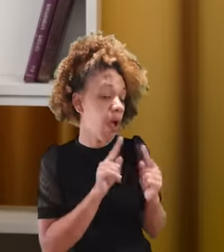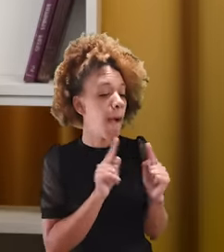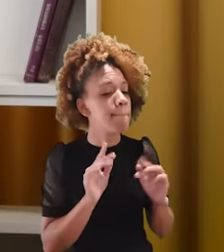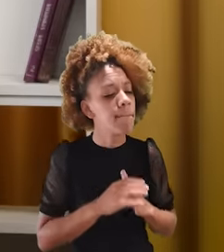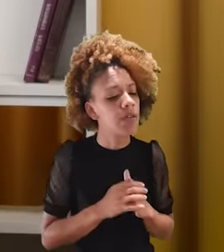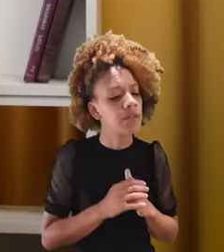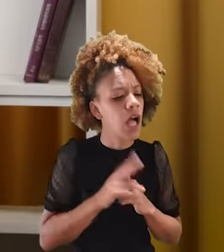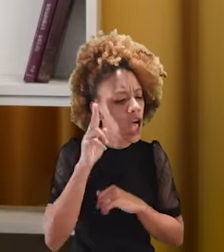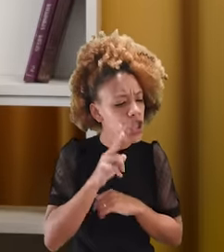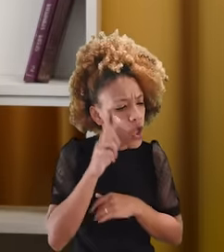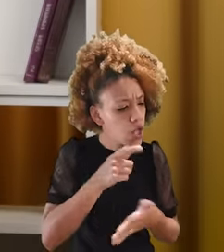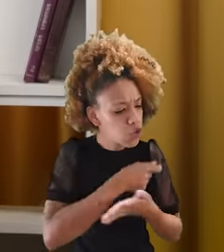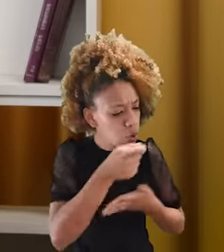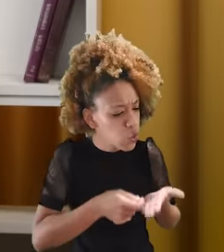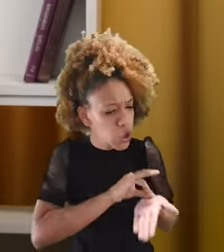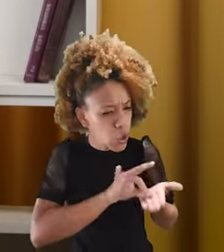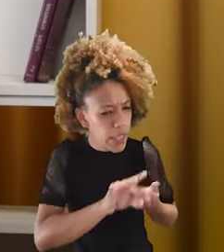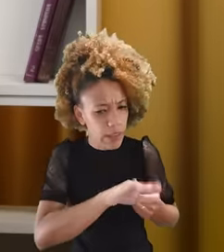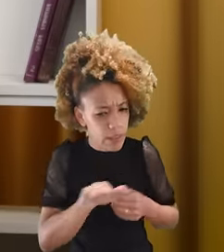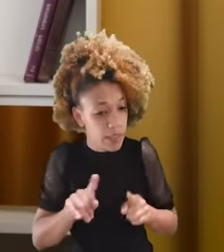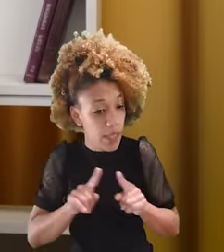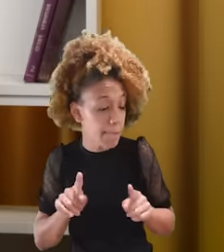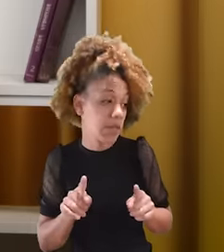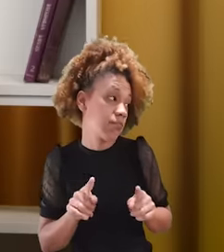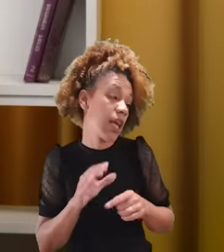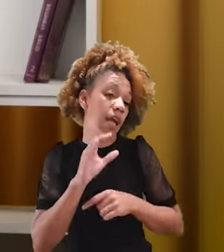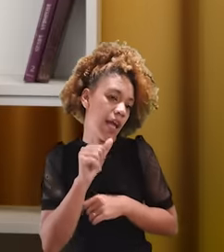é a história de um cara que odeia criança e de repente é um cara não o CFC que é um dos maiores